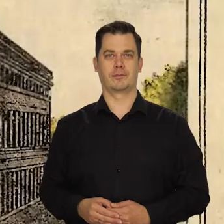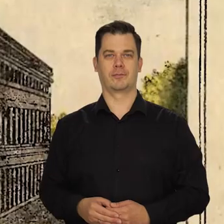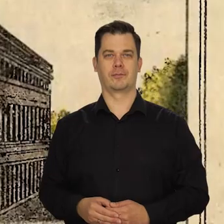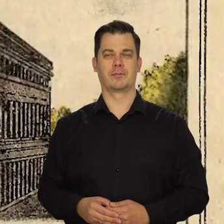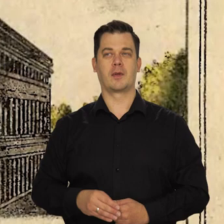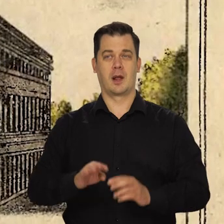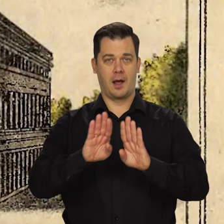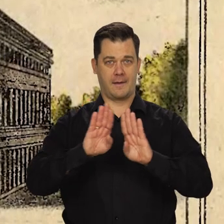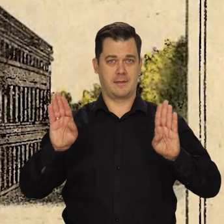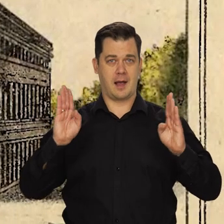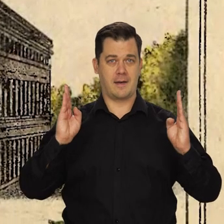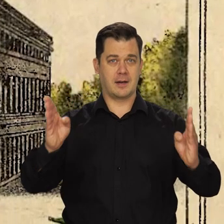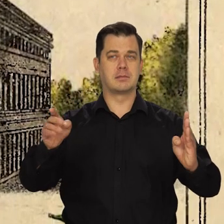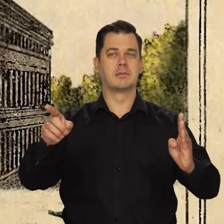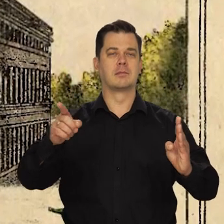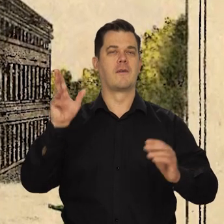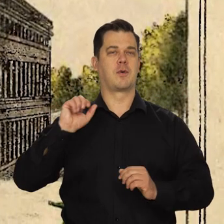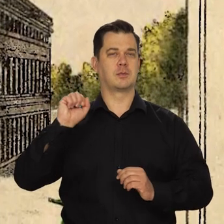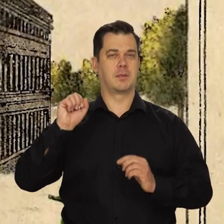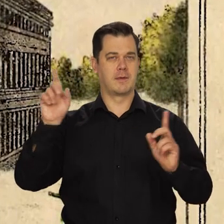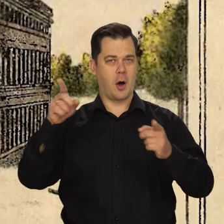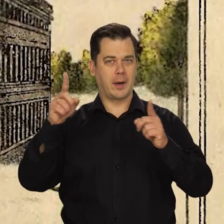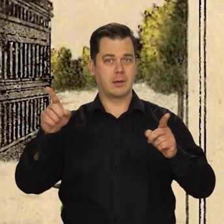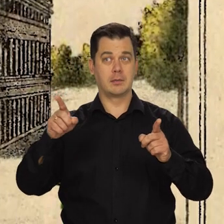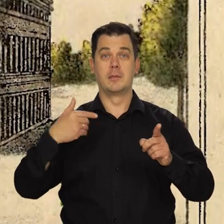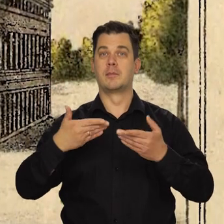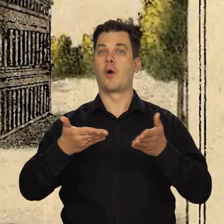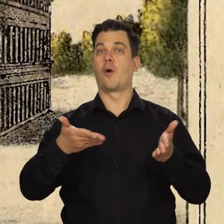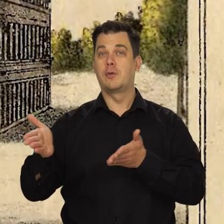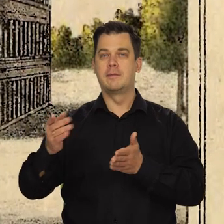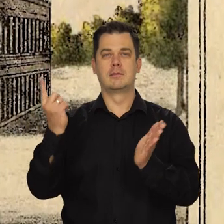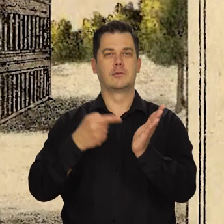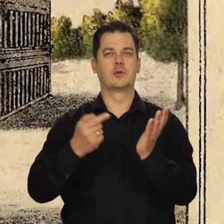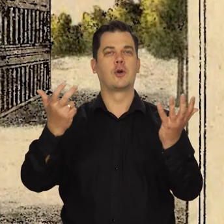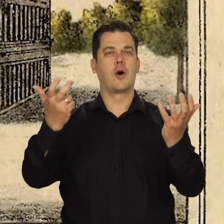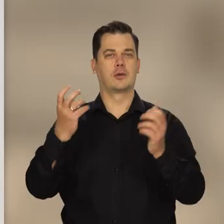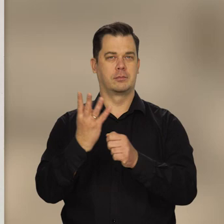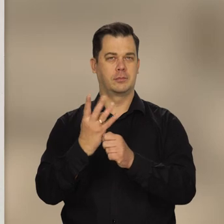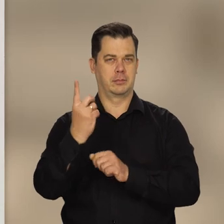Gmach Opery Wrocławskiej, kiedy został oddany do użytku w 1841 roku,